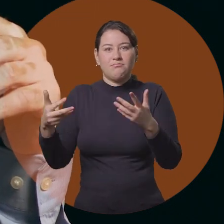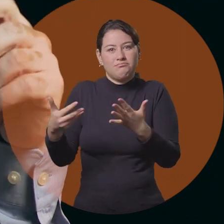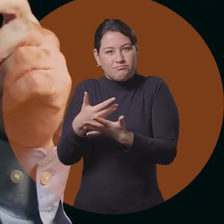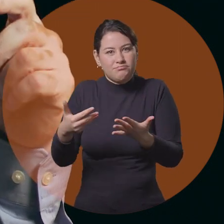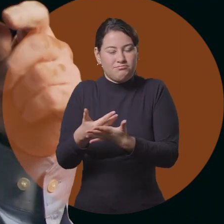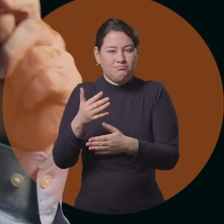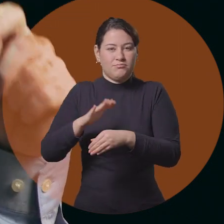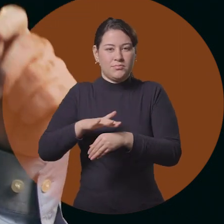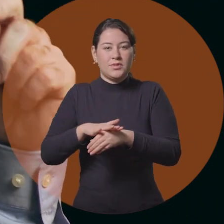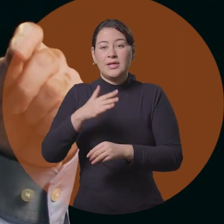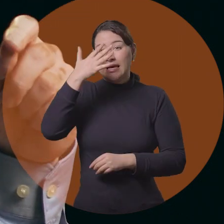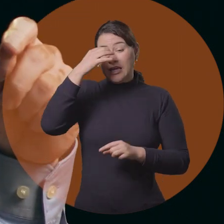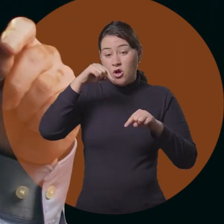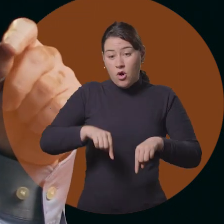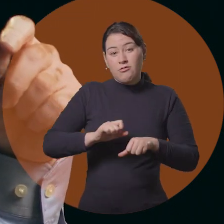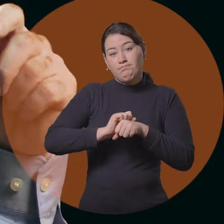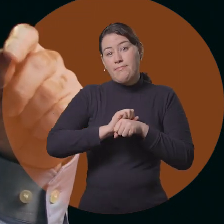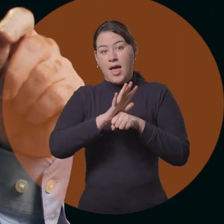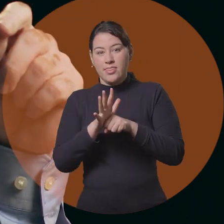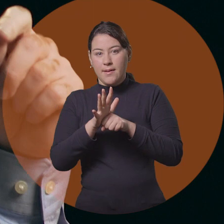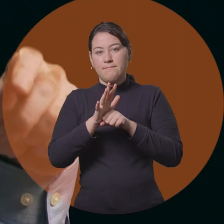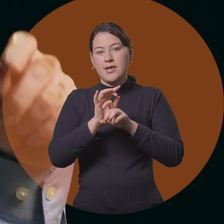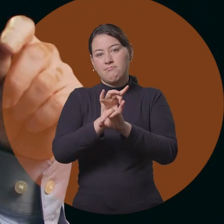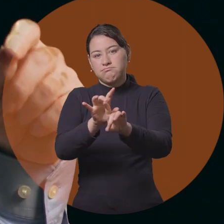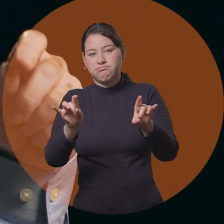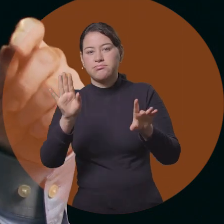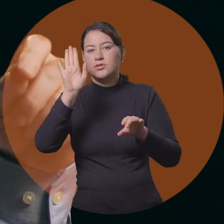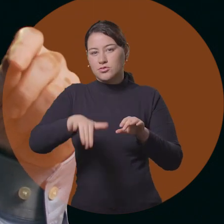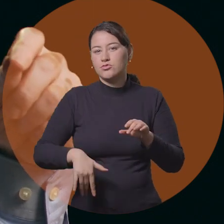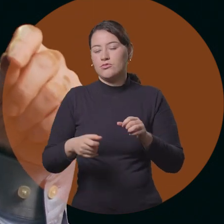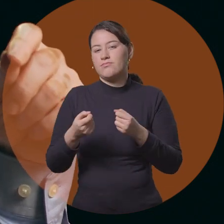Yo creo que la pandemia hoy es un fabricante de momentos trágicos.